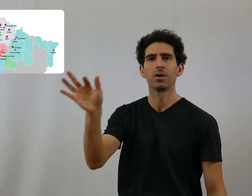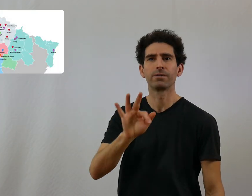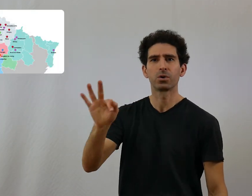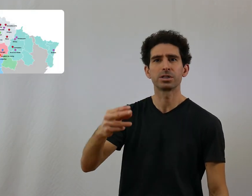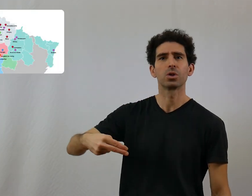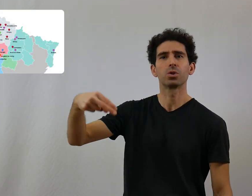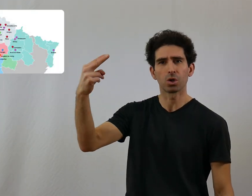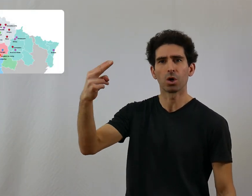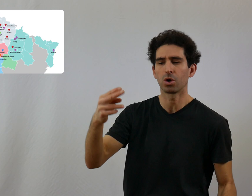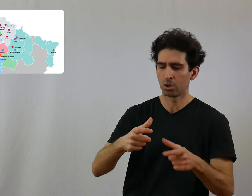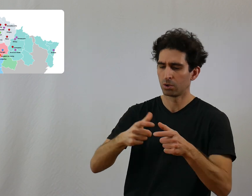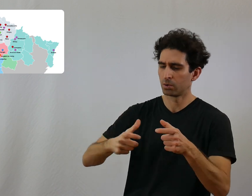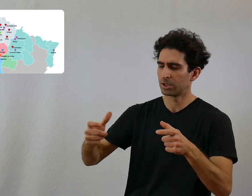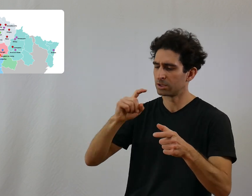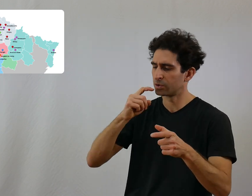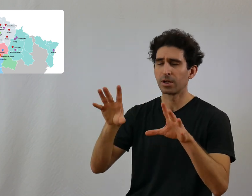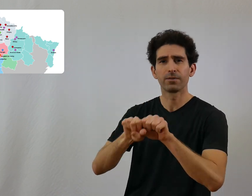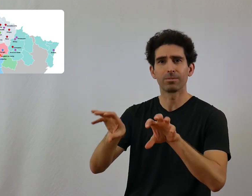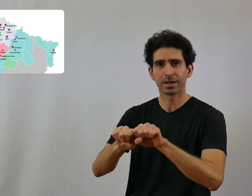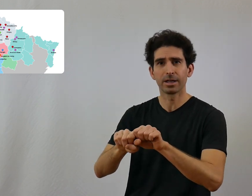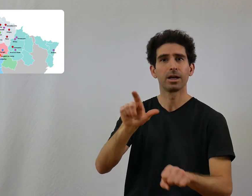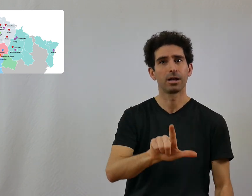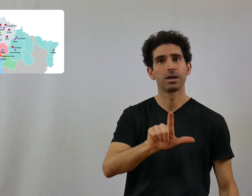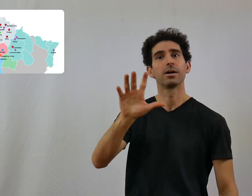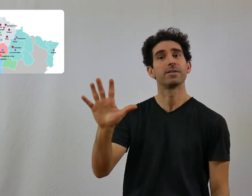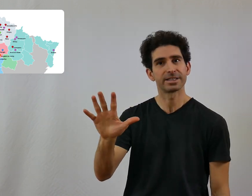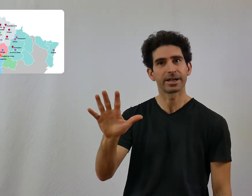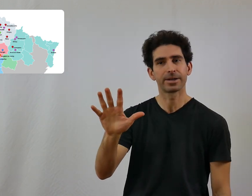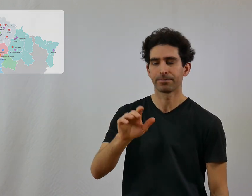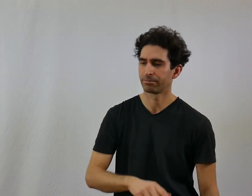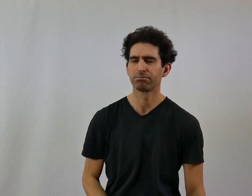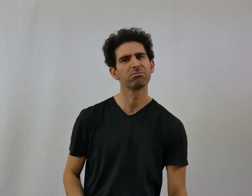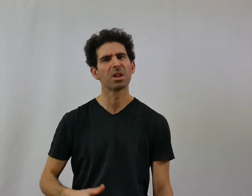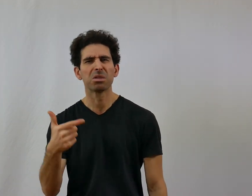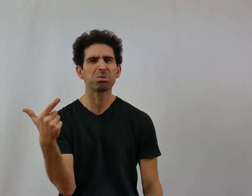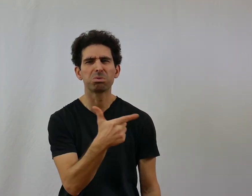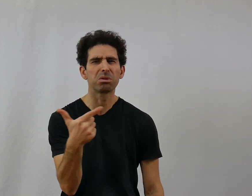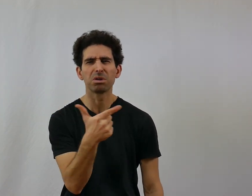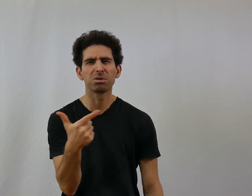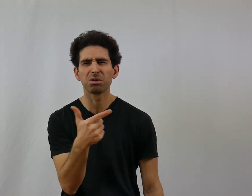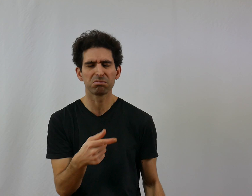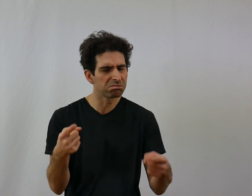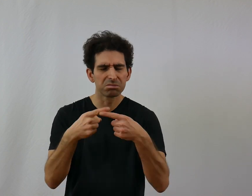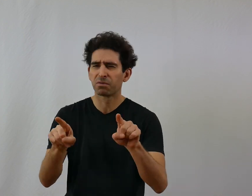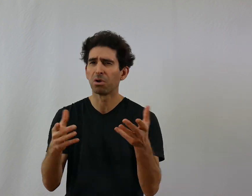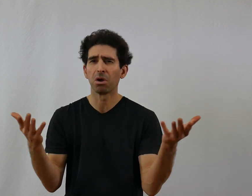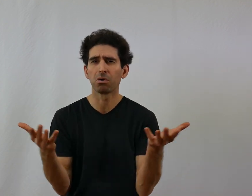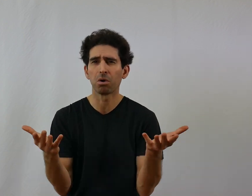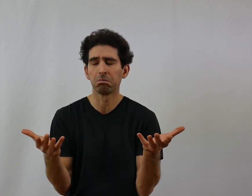Dans le nord de la France, il y a 25 sucrières. Quelle est la différence entre ces deux sucres ?